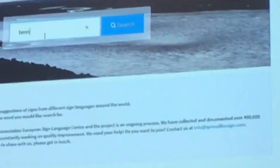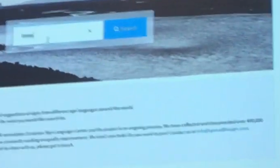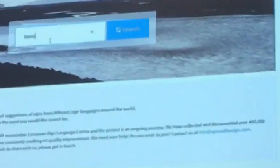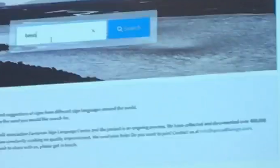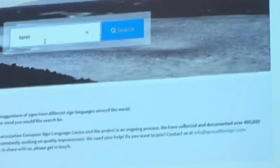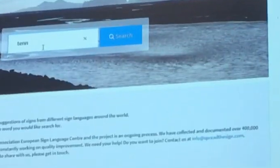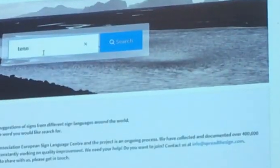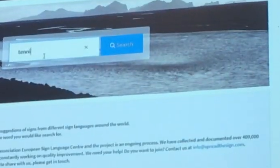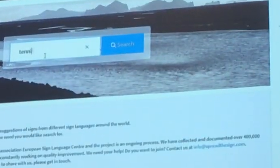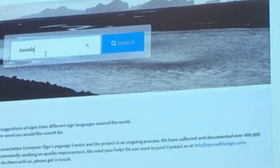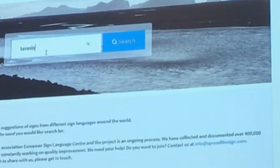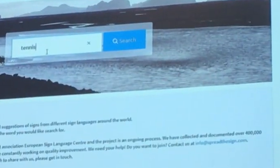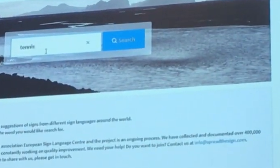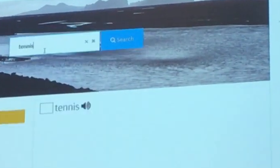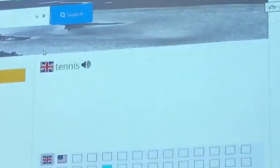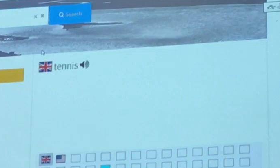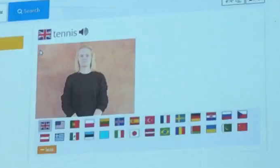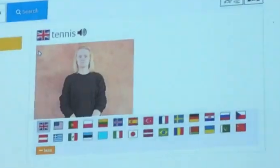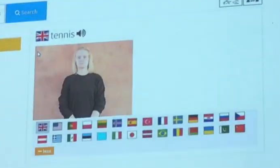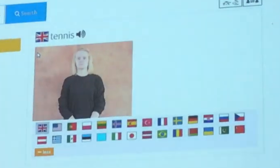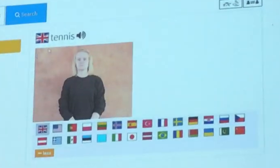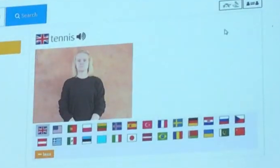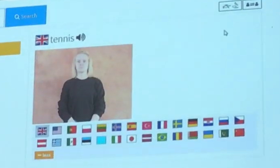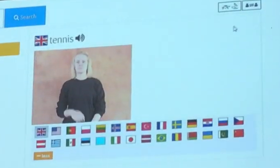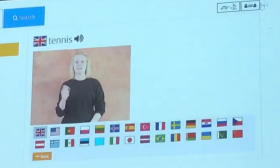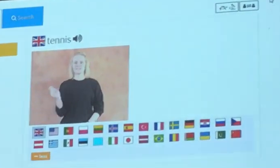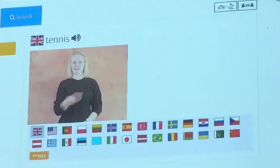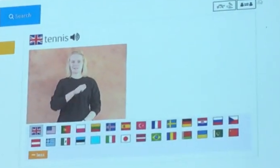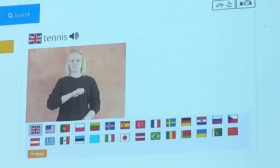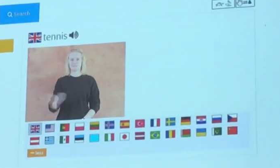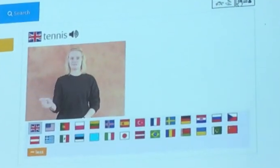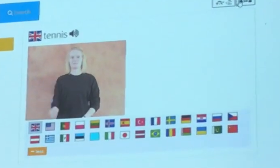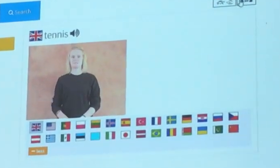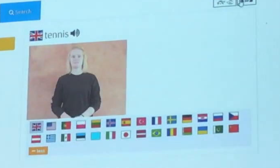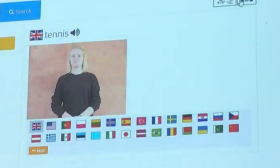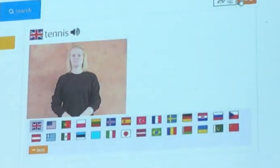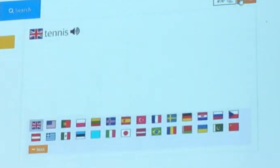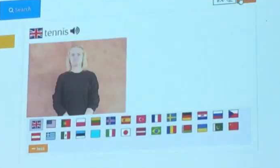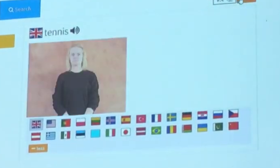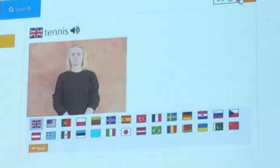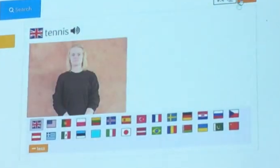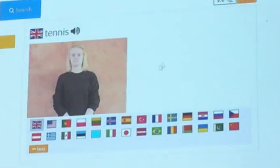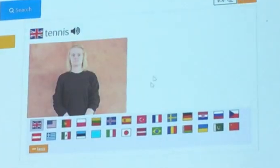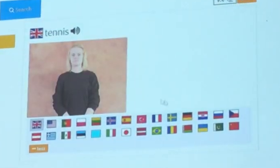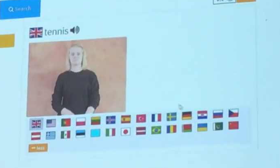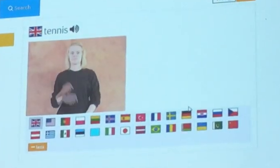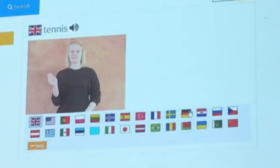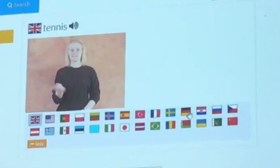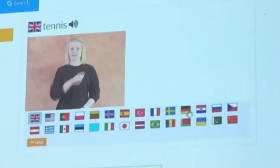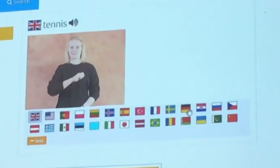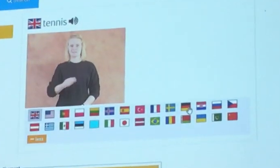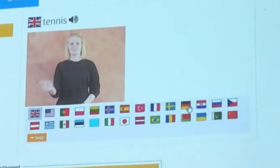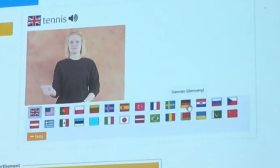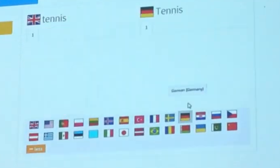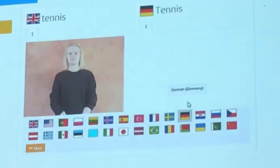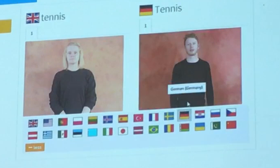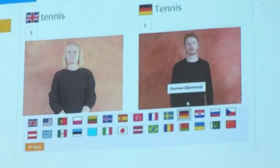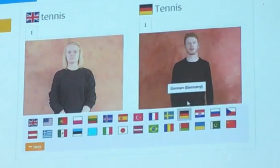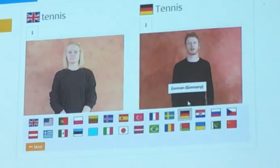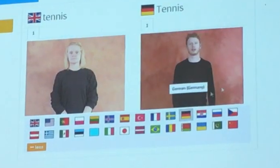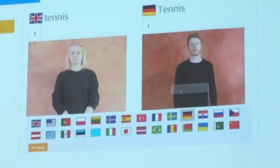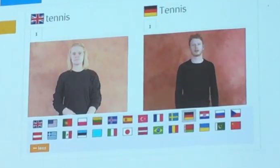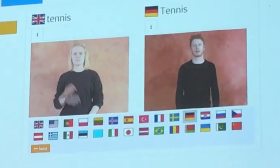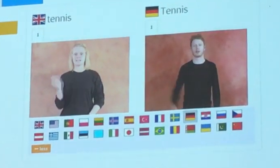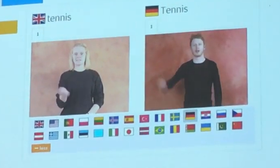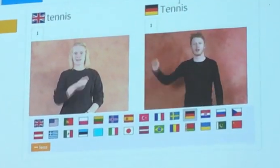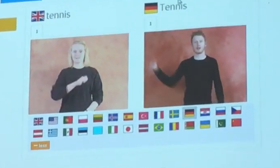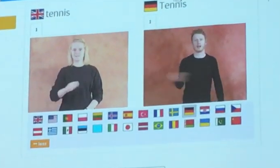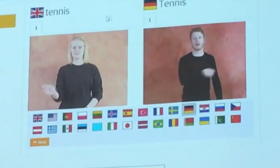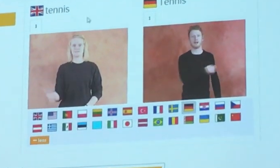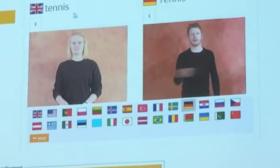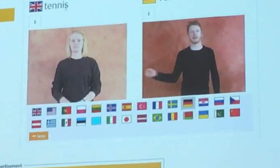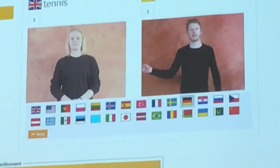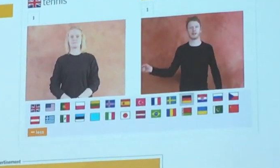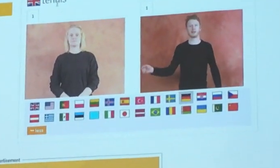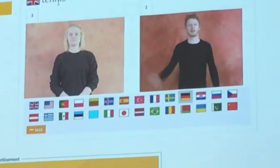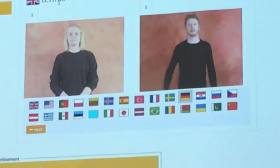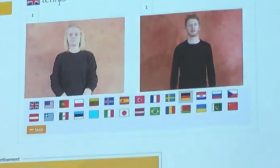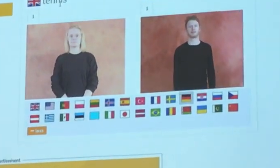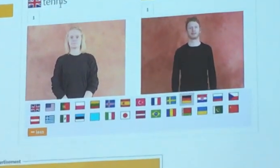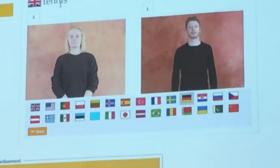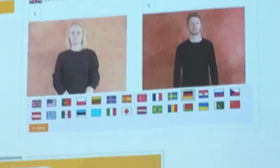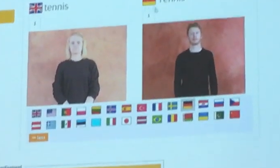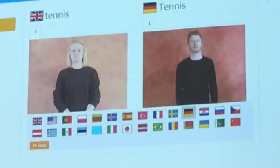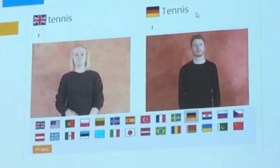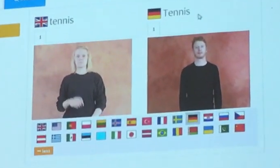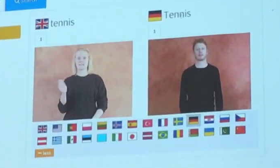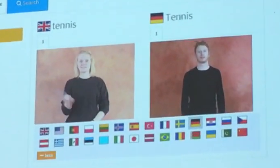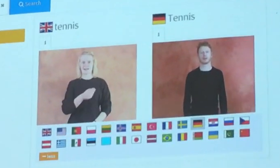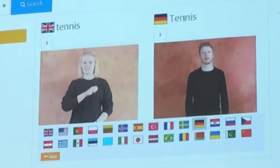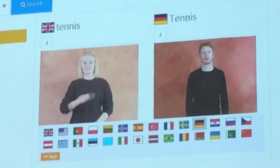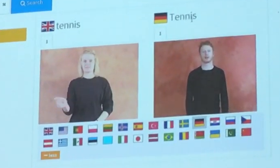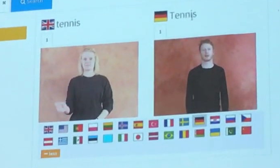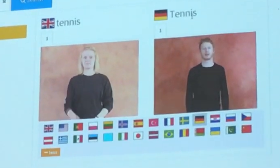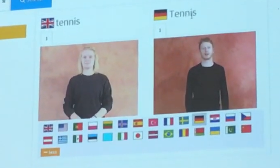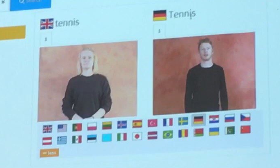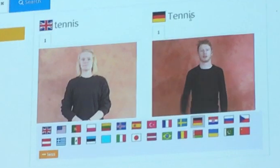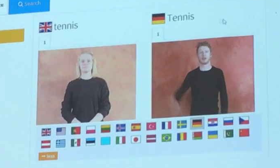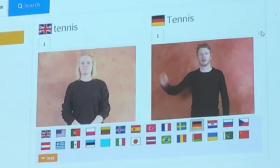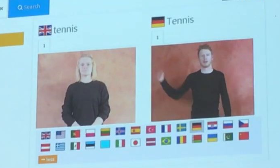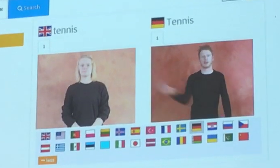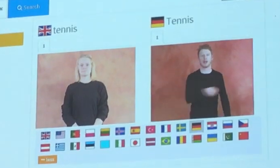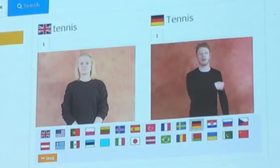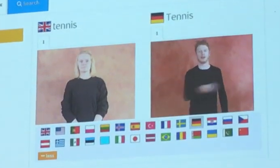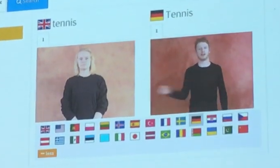Wenn wir also einige Beispielwörter wählen, haben wir ein Beispiel für Mime.